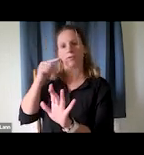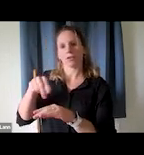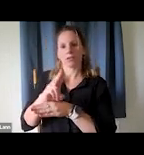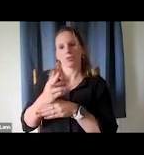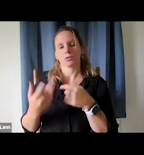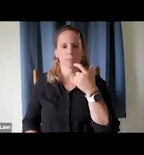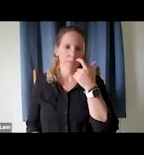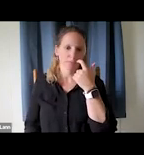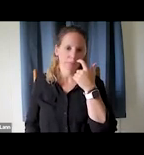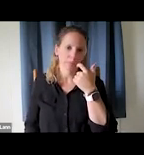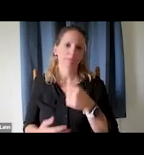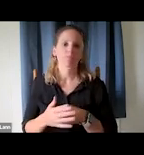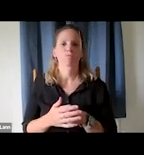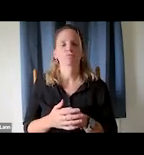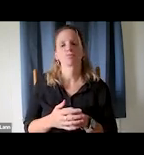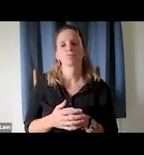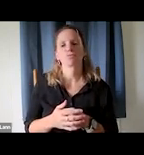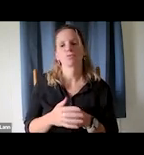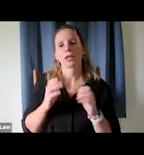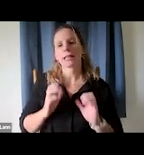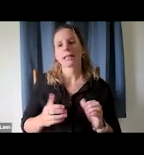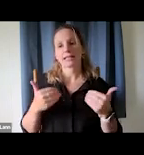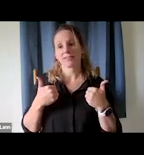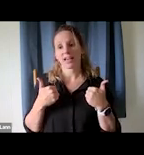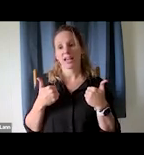Veamos, he tenido clientes por quienes he ganado el caso